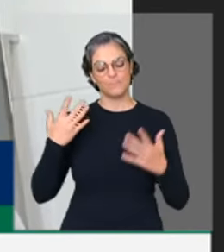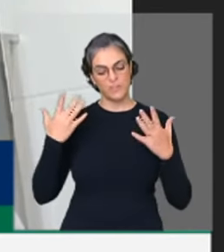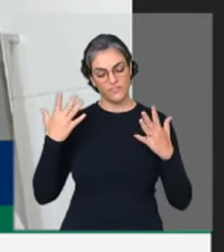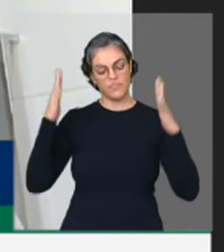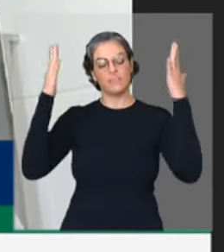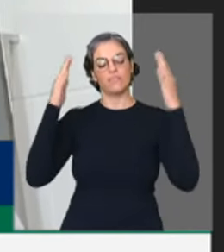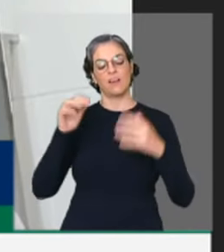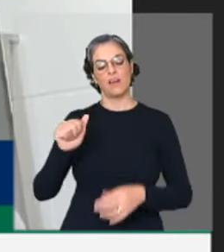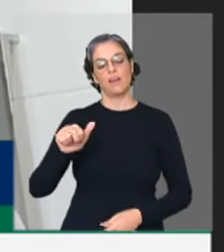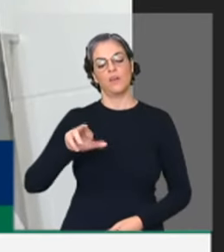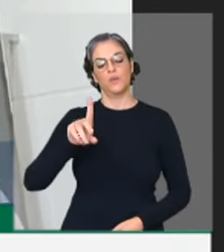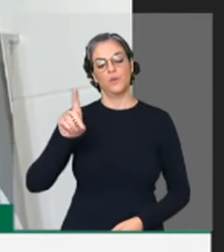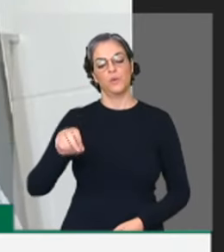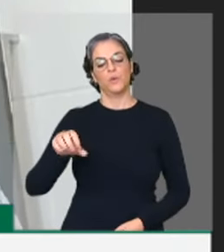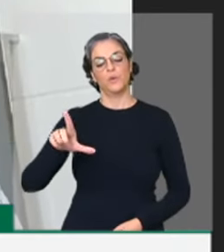PRESIDENTE... DEPUTADA, ANDO